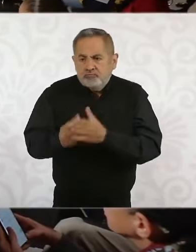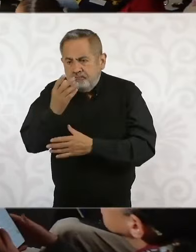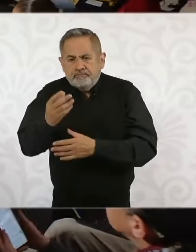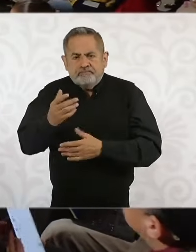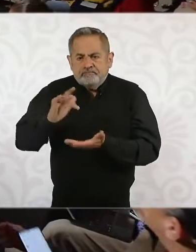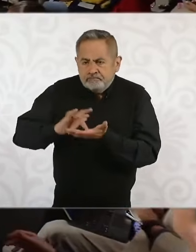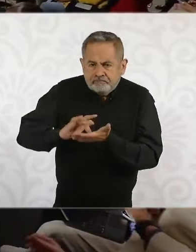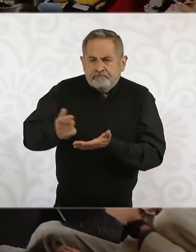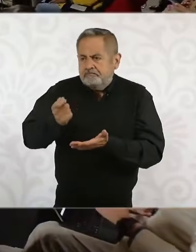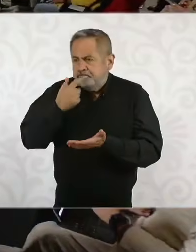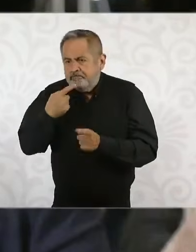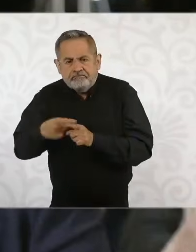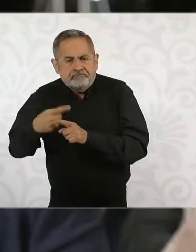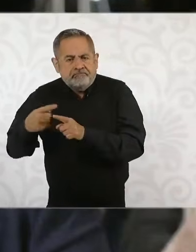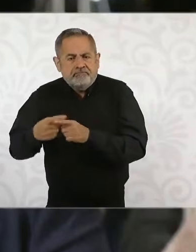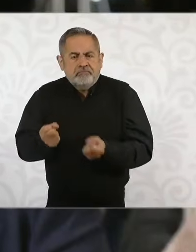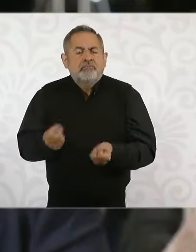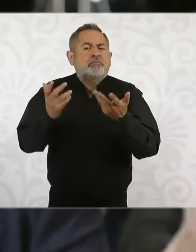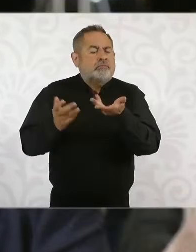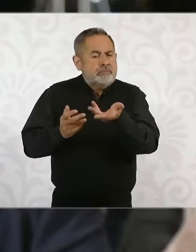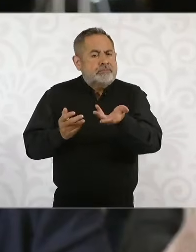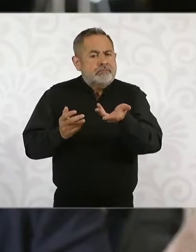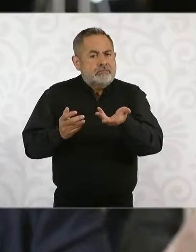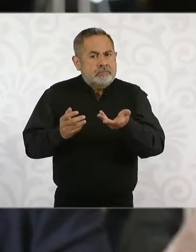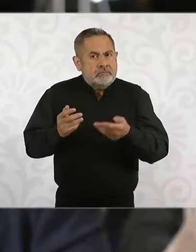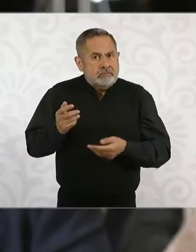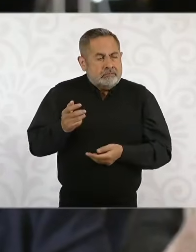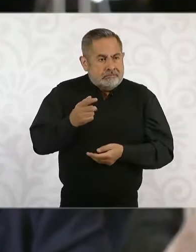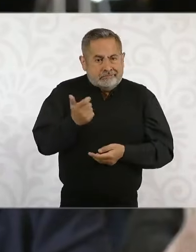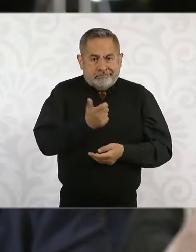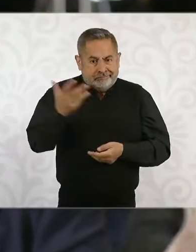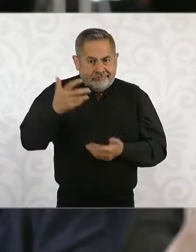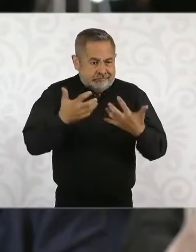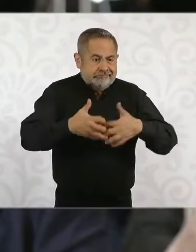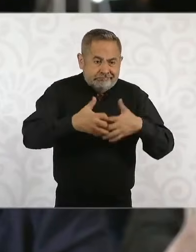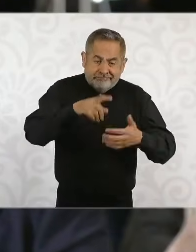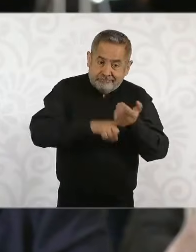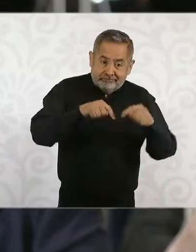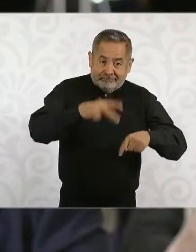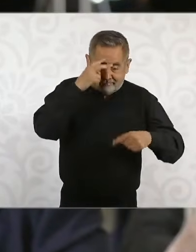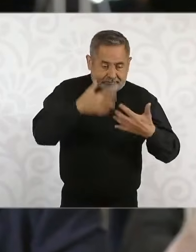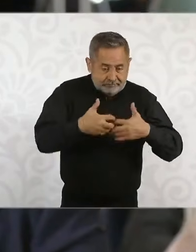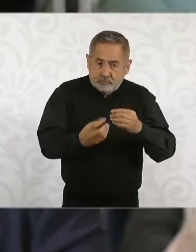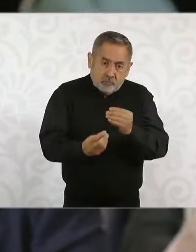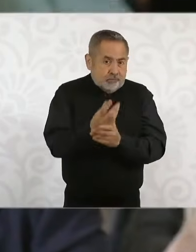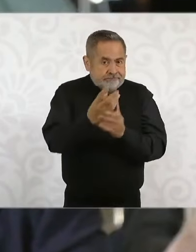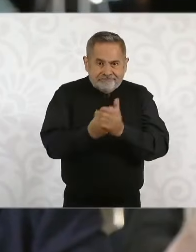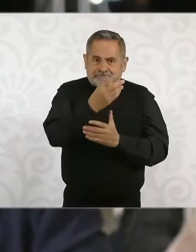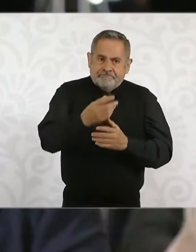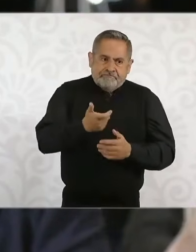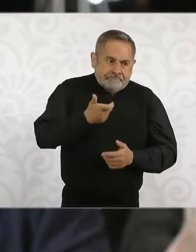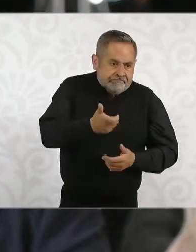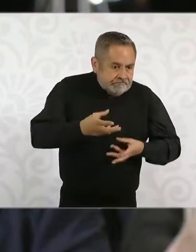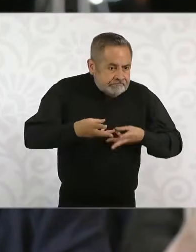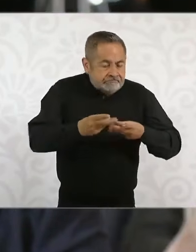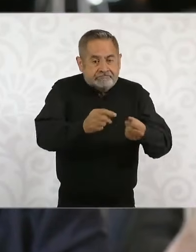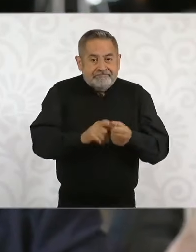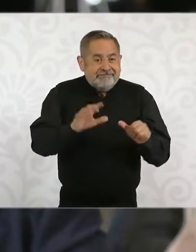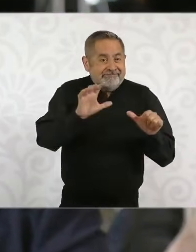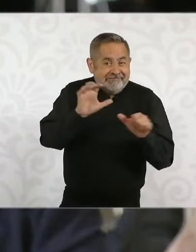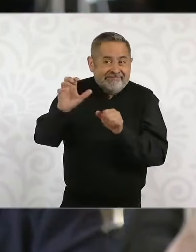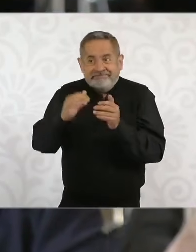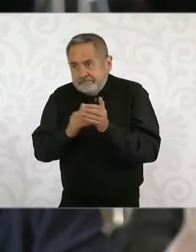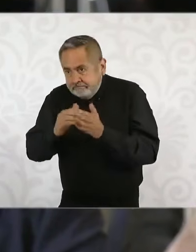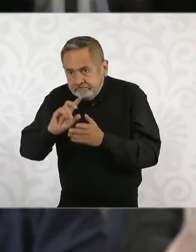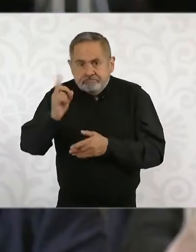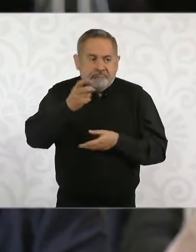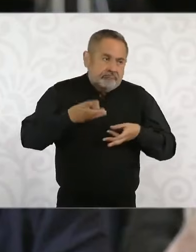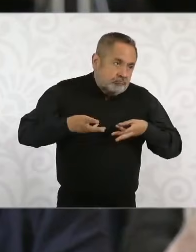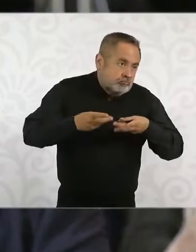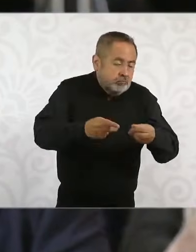es muy muy eh caro producir medicinas nuevas. Este son 600 millones de dólares aproximadamente,